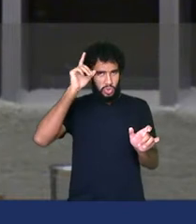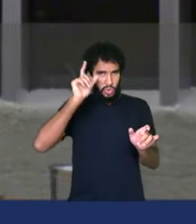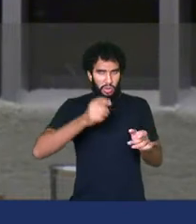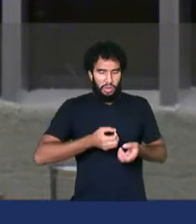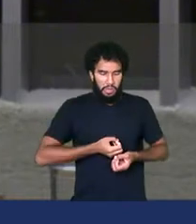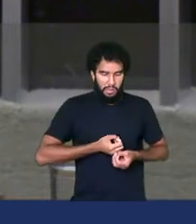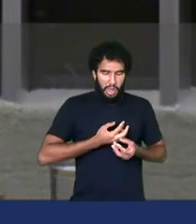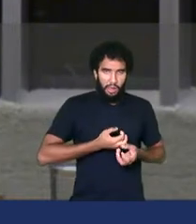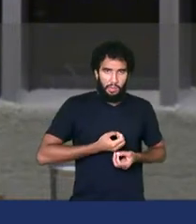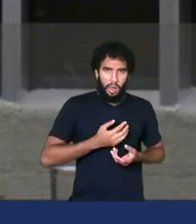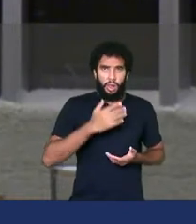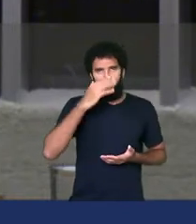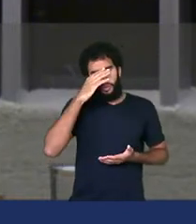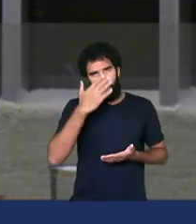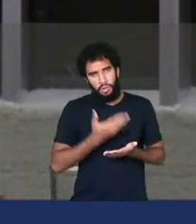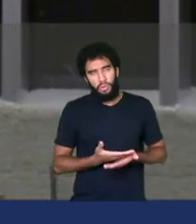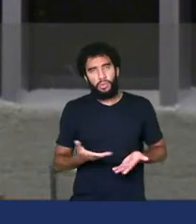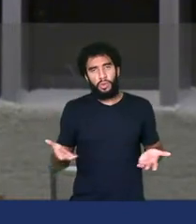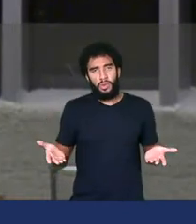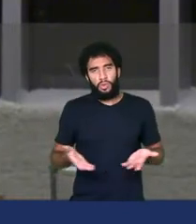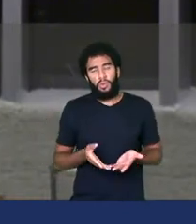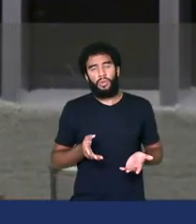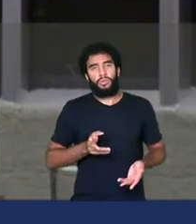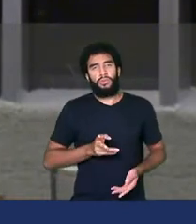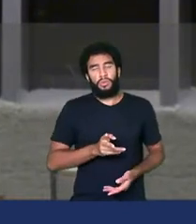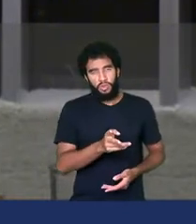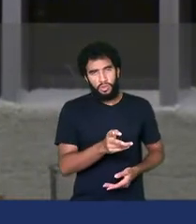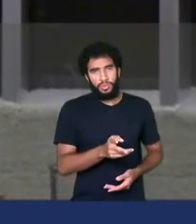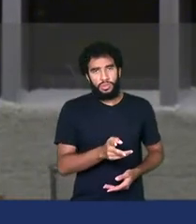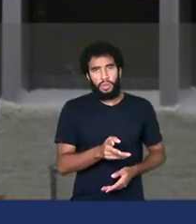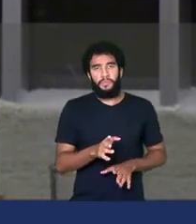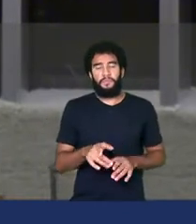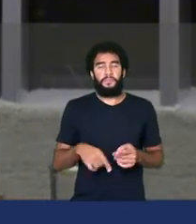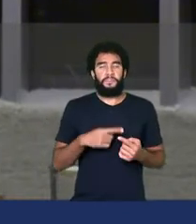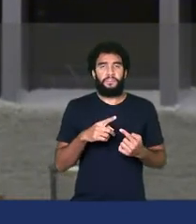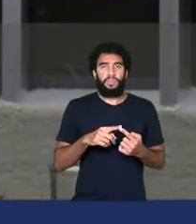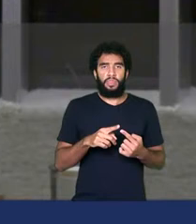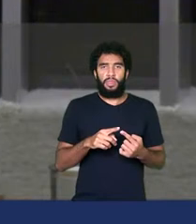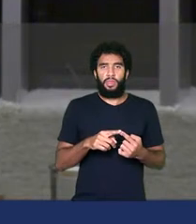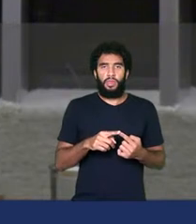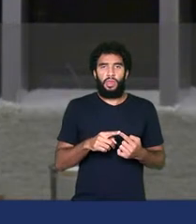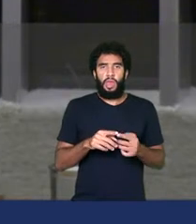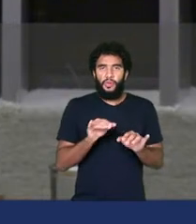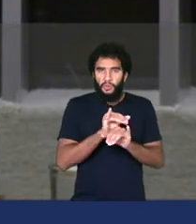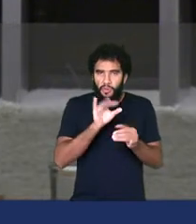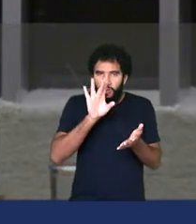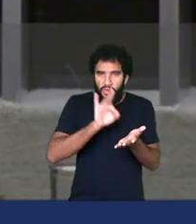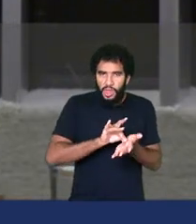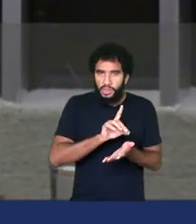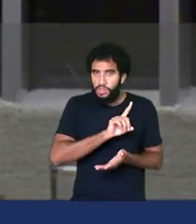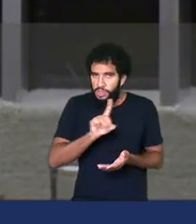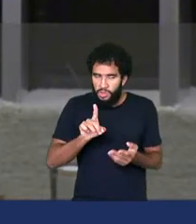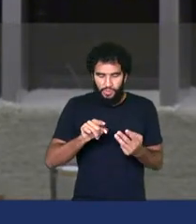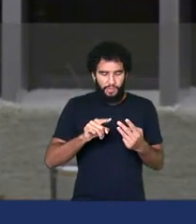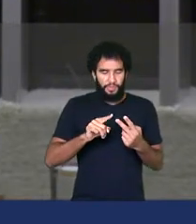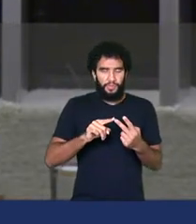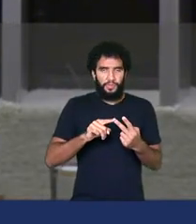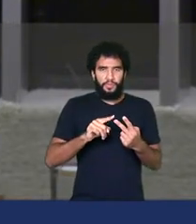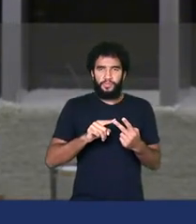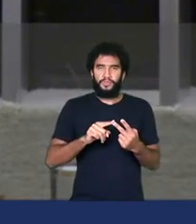LÓGICA QUE ESTÁ PER PASSADA NAS FALAS DE ONTEM, QUE SEGURAMENTE CONTINUARÃO COM A APRECIAÇÃO DA MATÉRIA, QUE PRIMEIRO NÃO RESGATAM TODOS